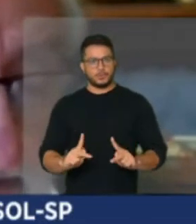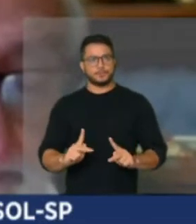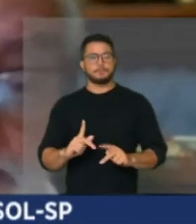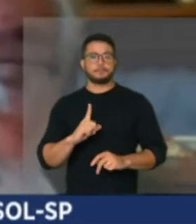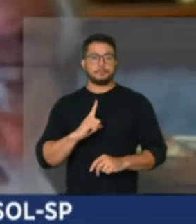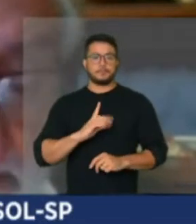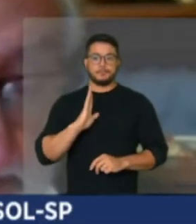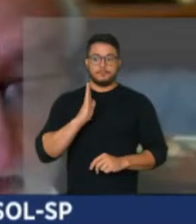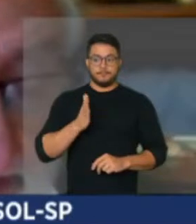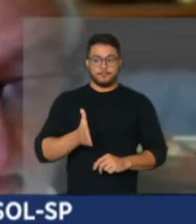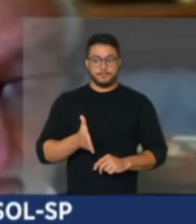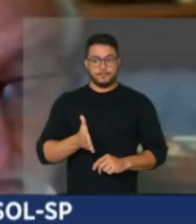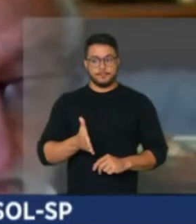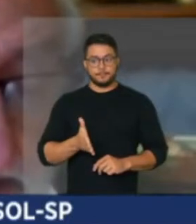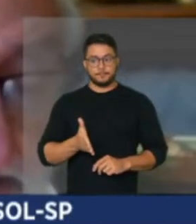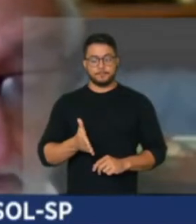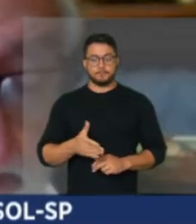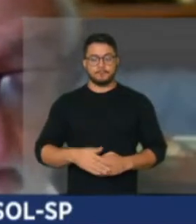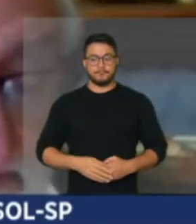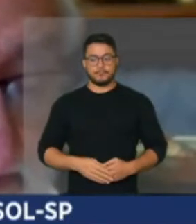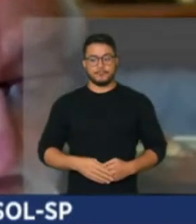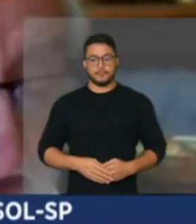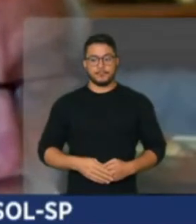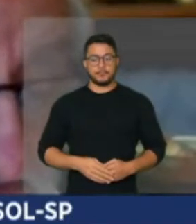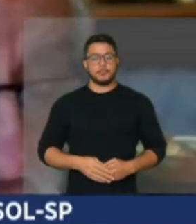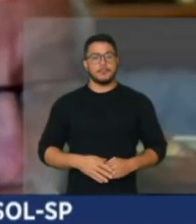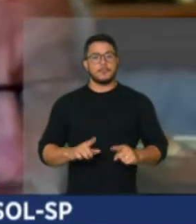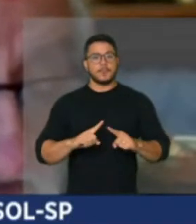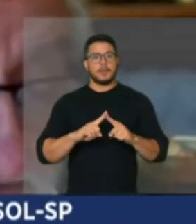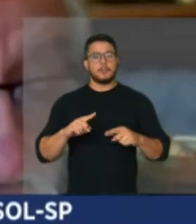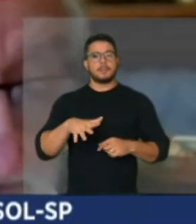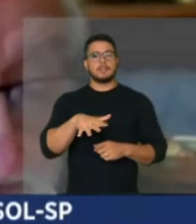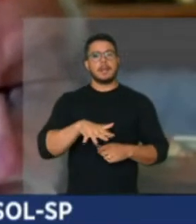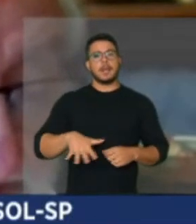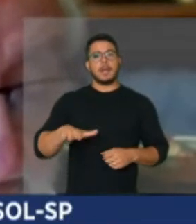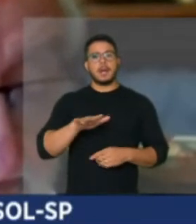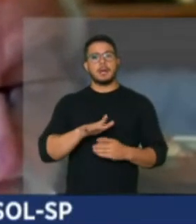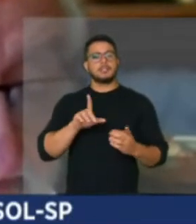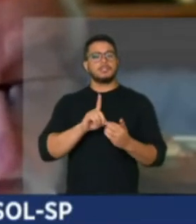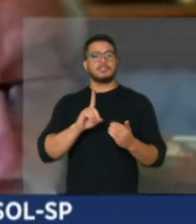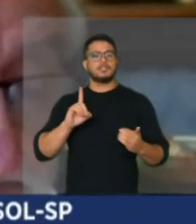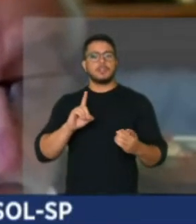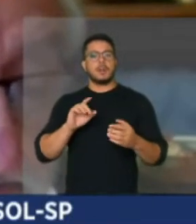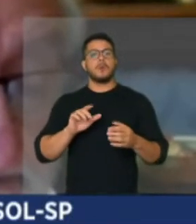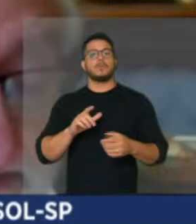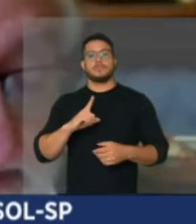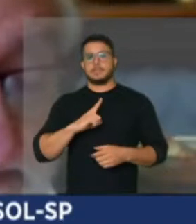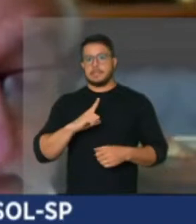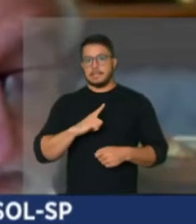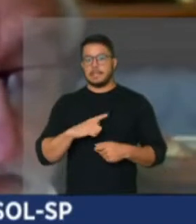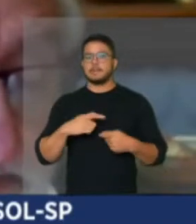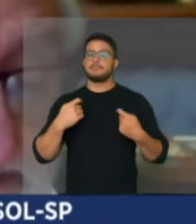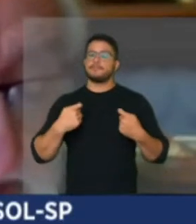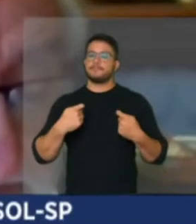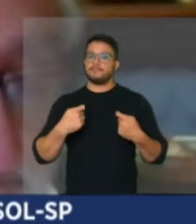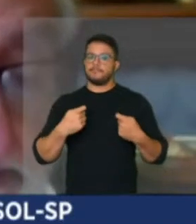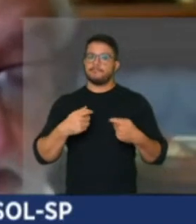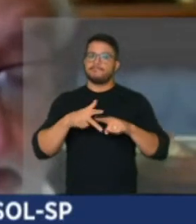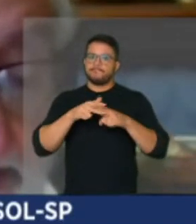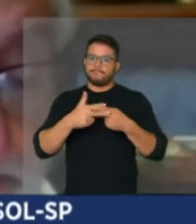MEIOS DIGITAIS NÃO RESPEITAM FRONTEIRAS, NECESSITANDO UM CONSTANTE APRIMORAMENTO DA COOPERAÇÃO E DA COORDENAÇÃO ENTRE OS PAÍSES